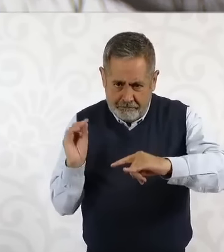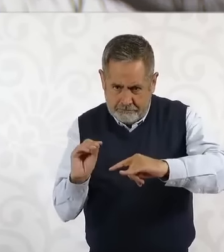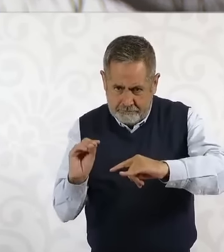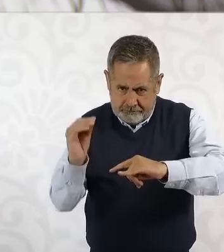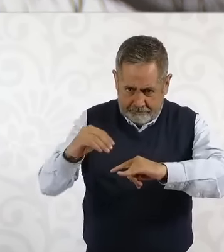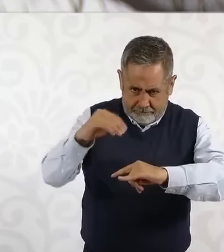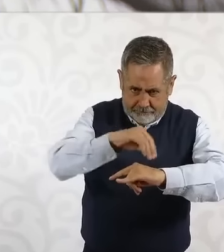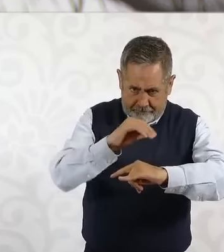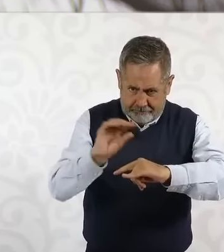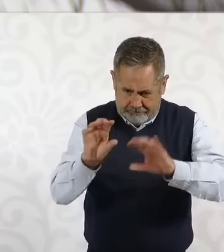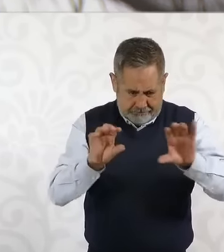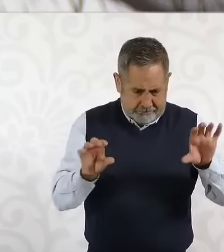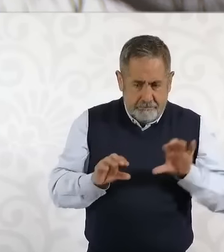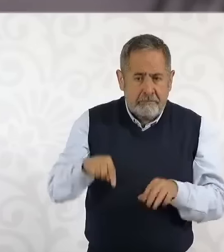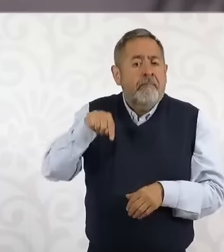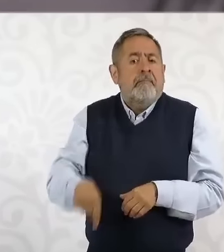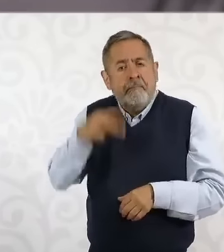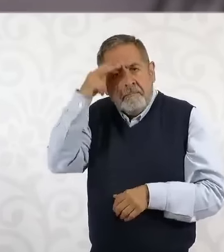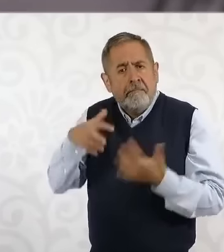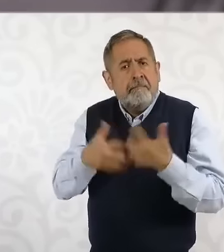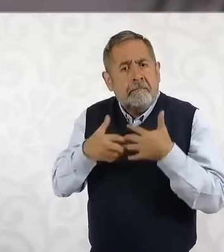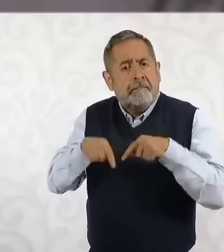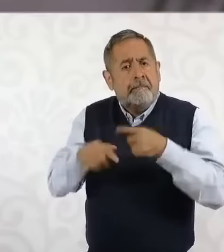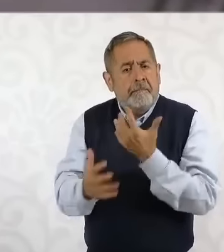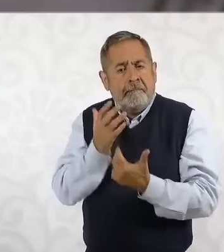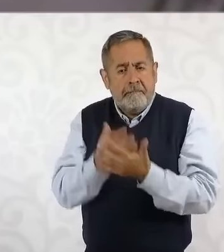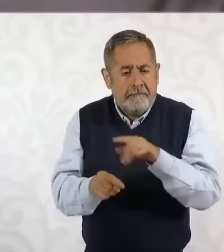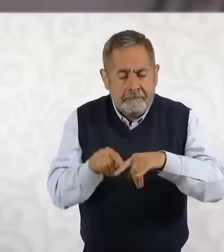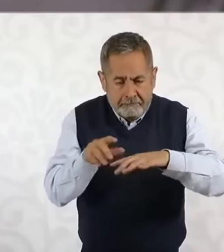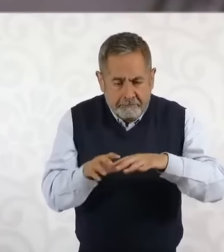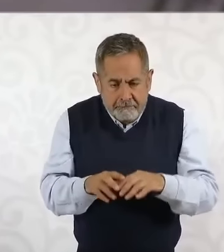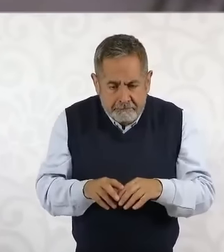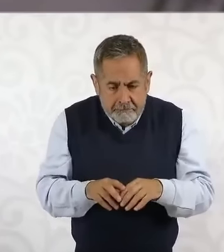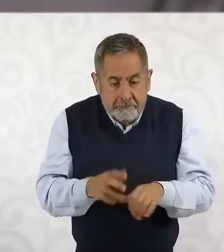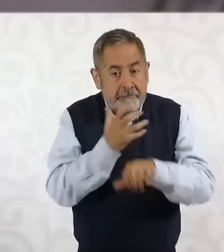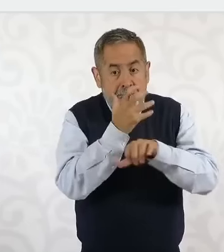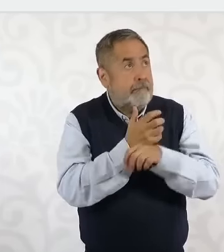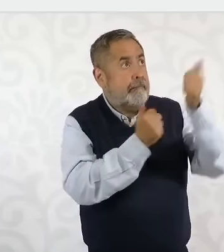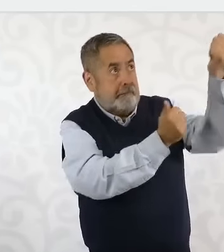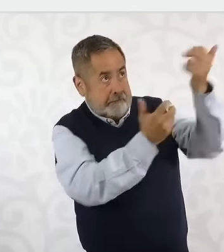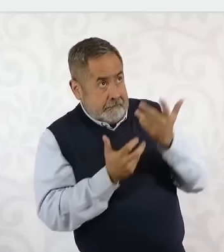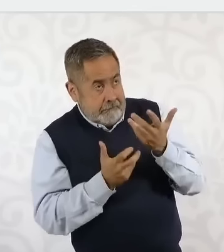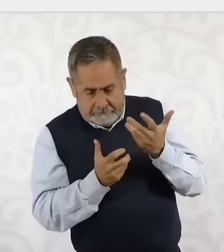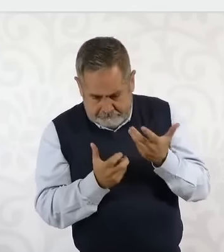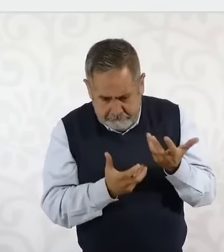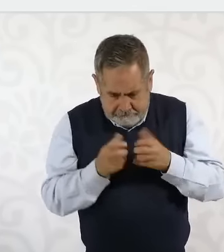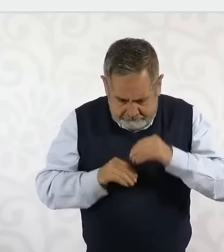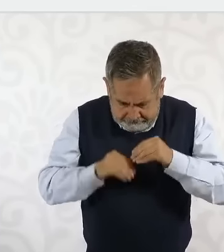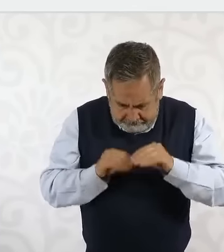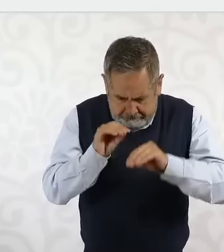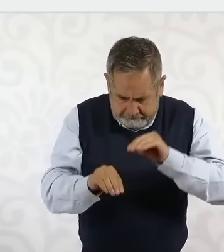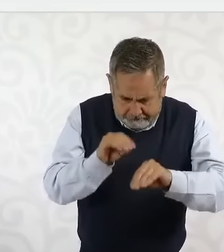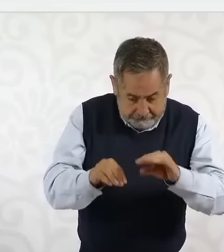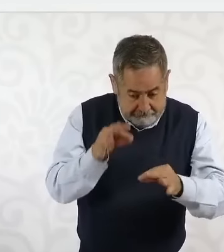aquí en México y muchas con piezas importadas de los Estados Unidos. Entonces, ese es pues